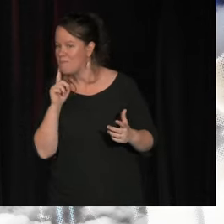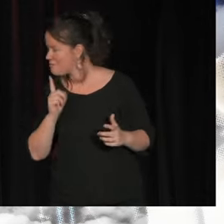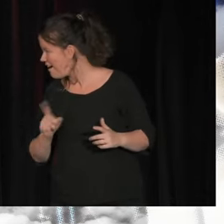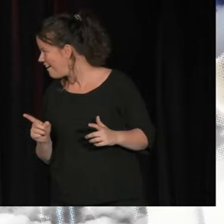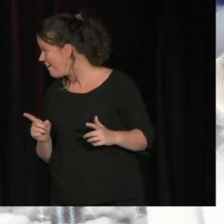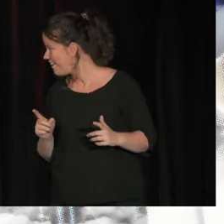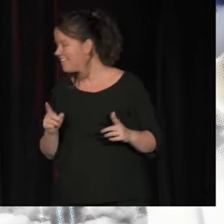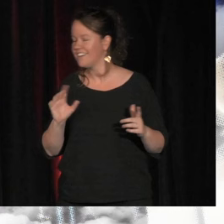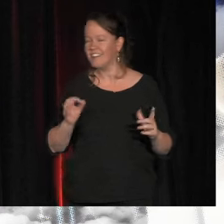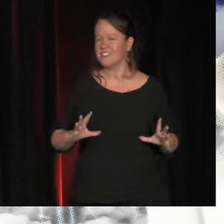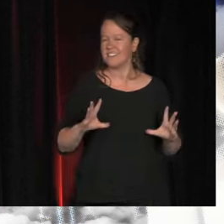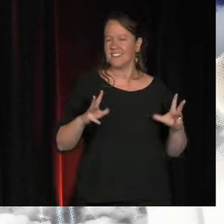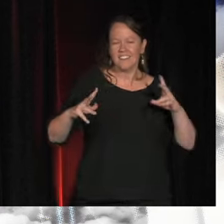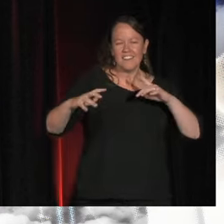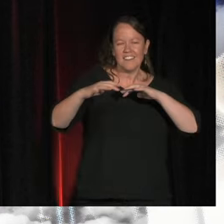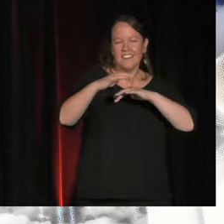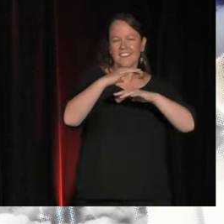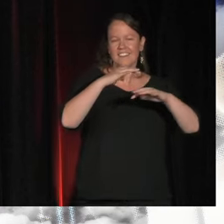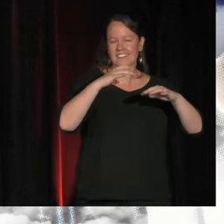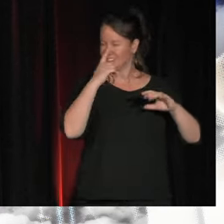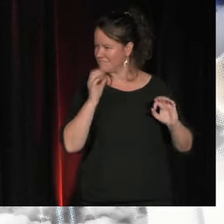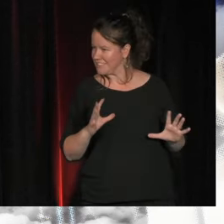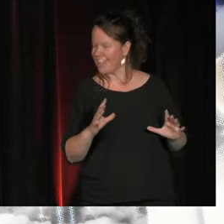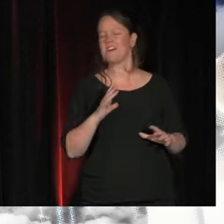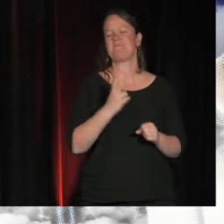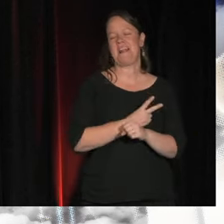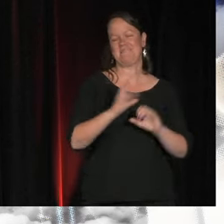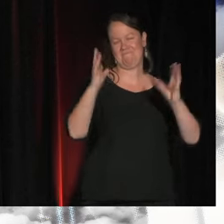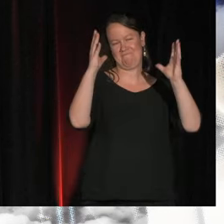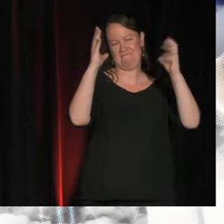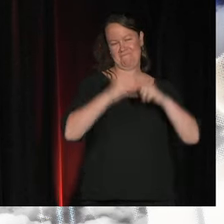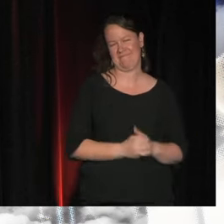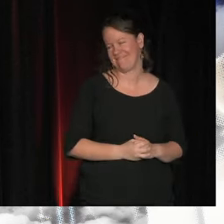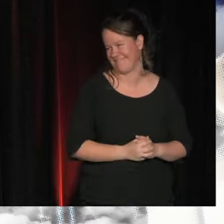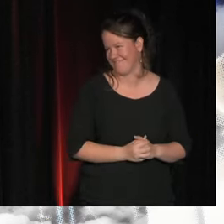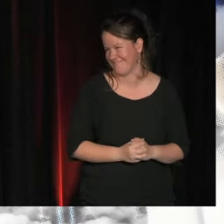Ouais, ça fait genre… Tintin, tintin, tintin, tintin. Wow, bravo. Bravo, Maxime.